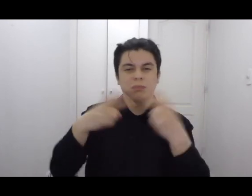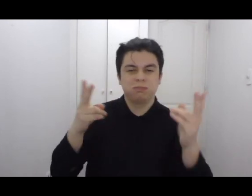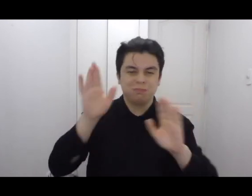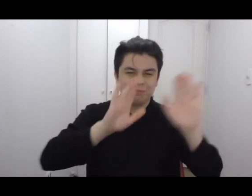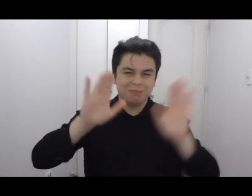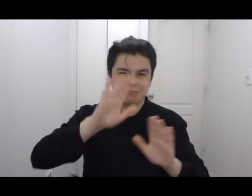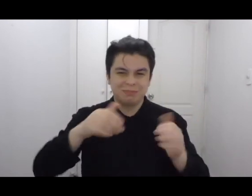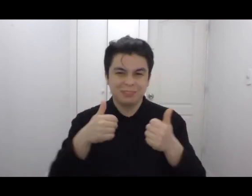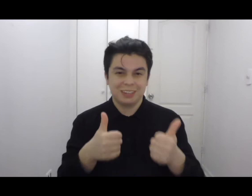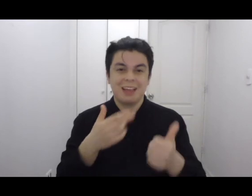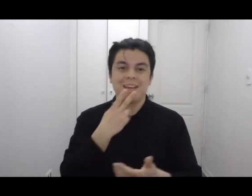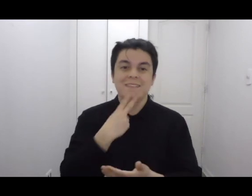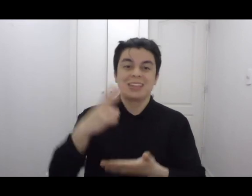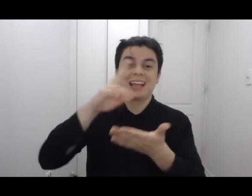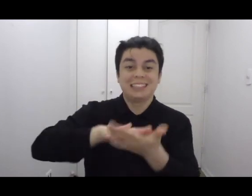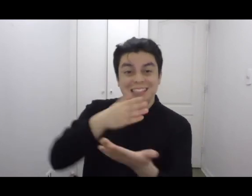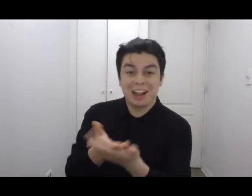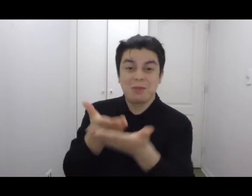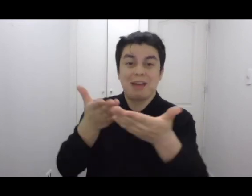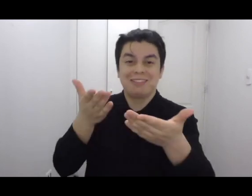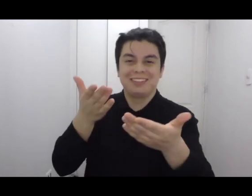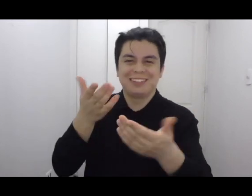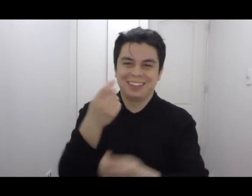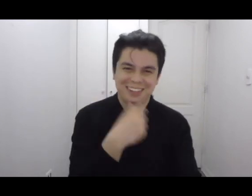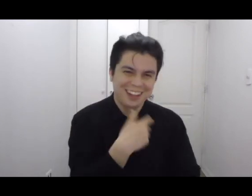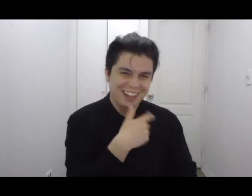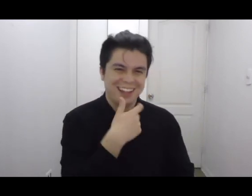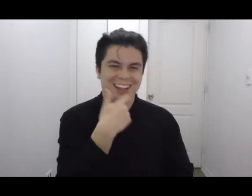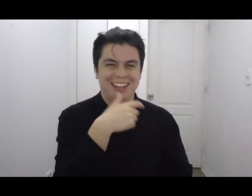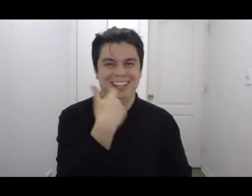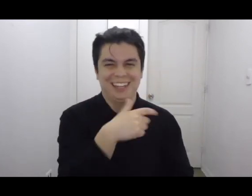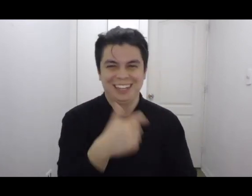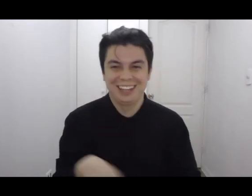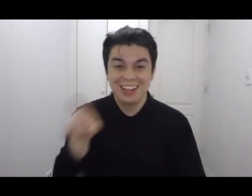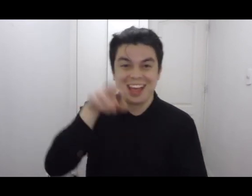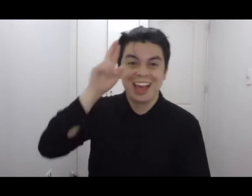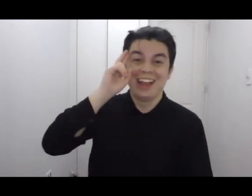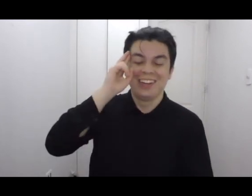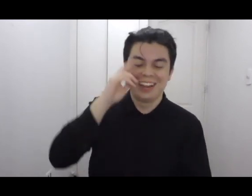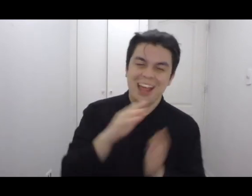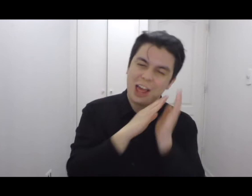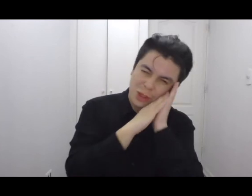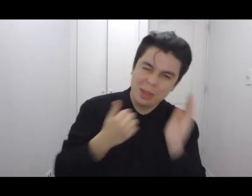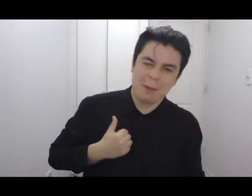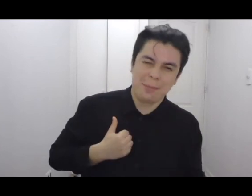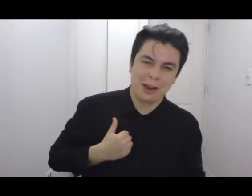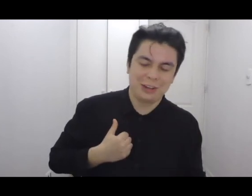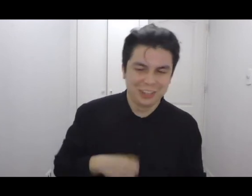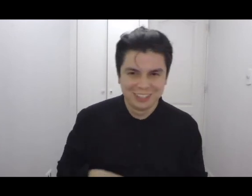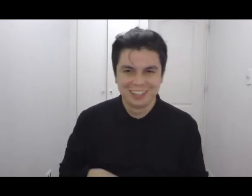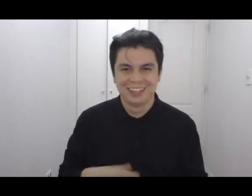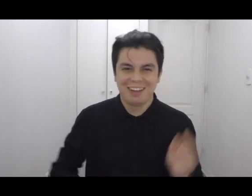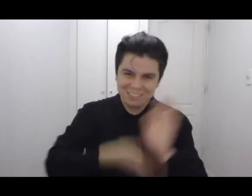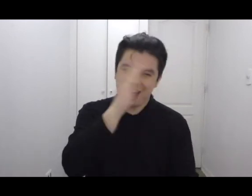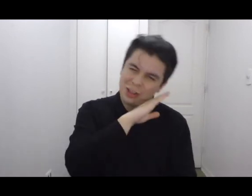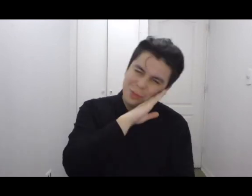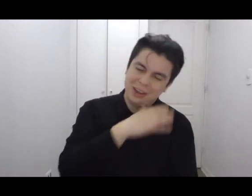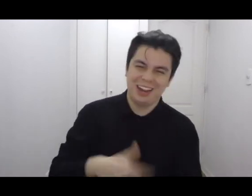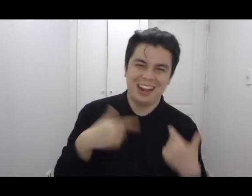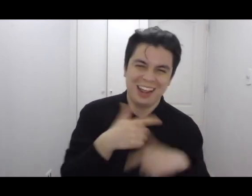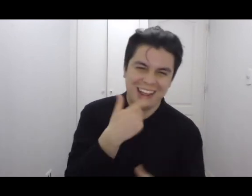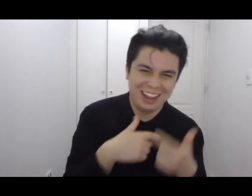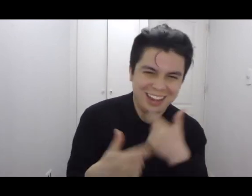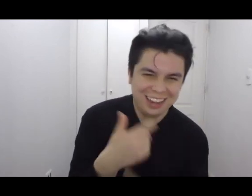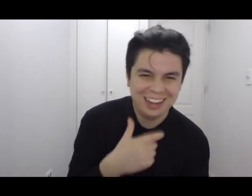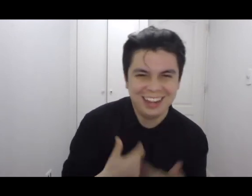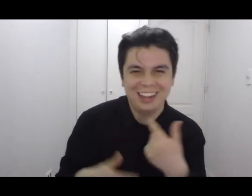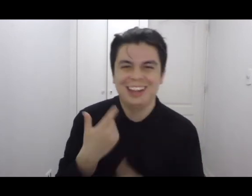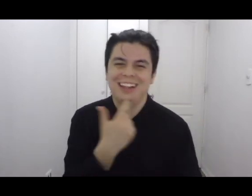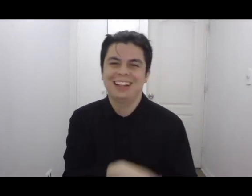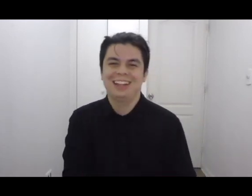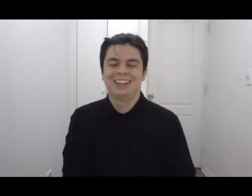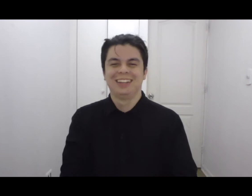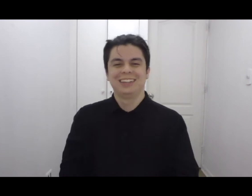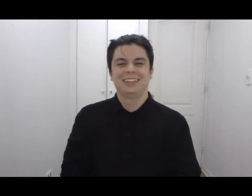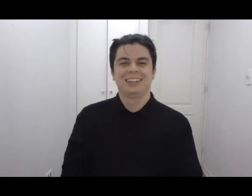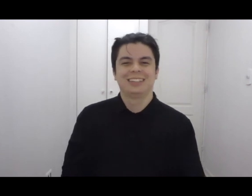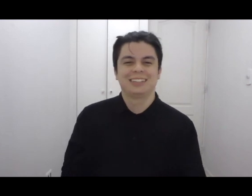comparta, viva saludable, haga ejercicio, acuéstese tempranito, a acostarse!